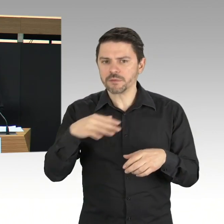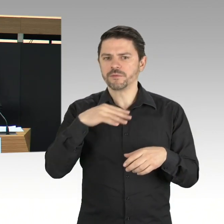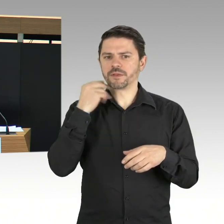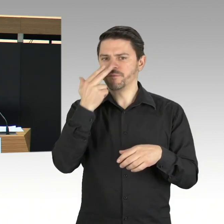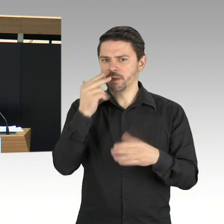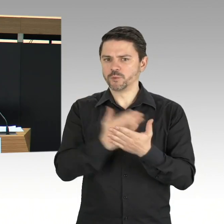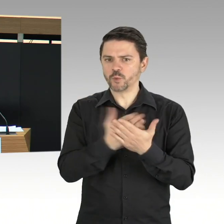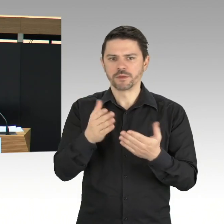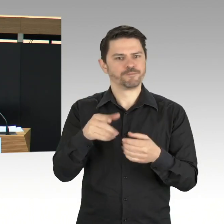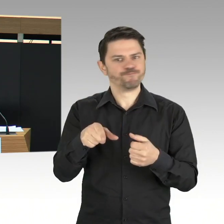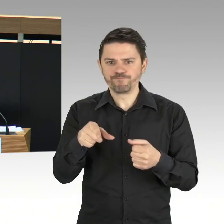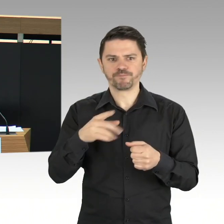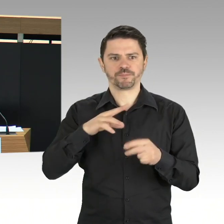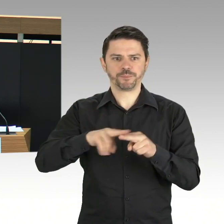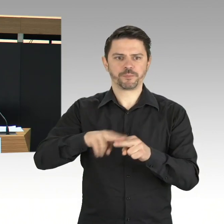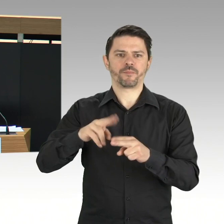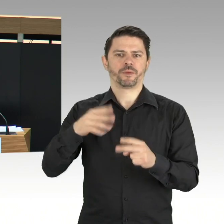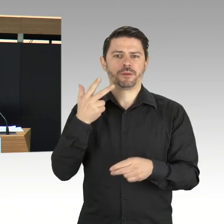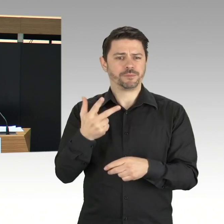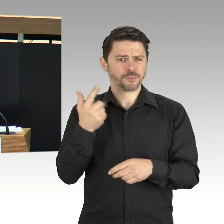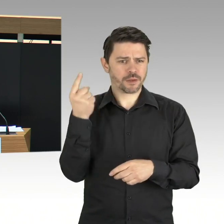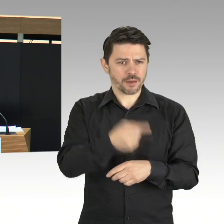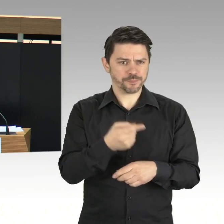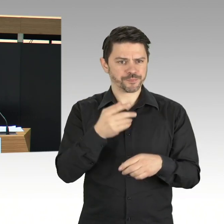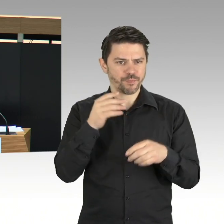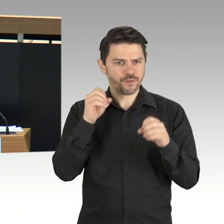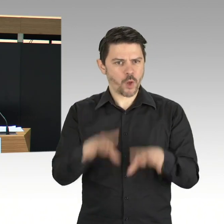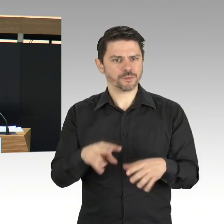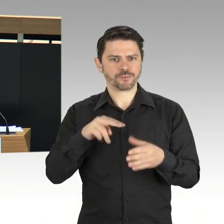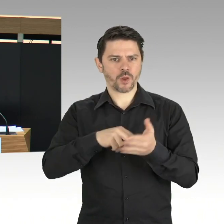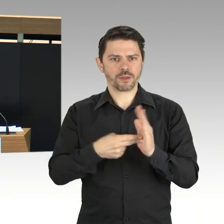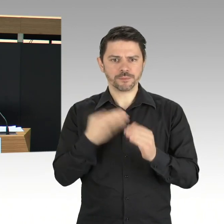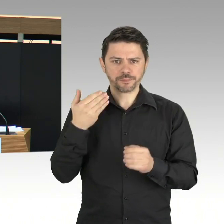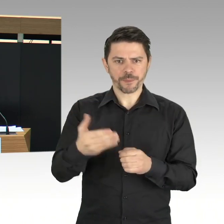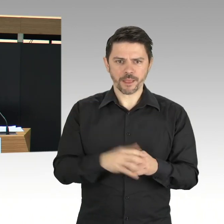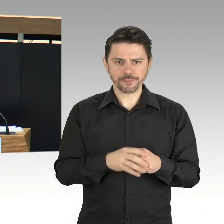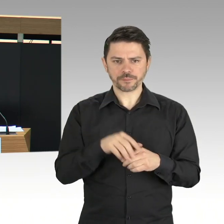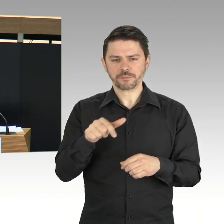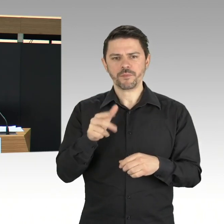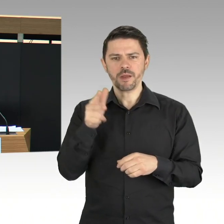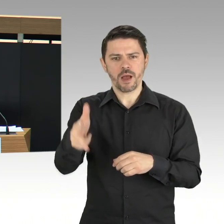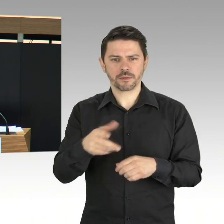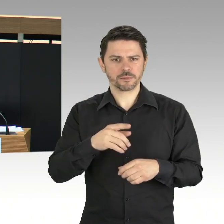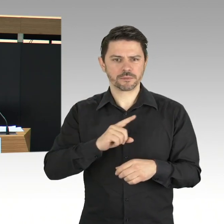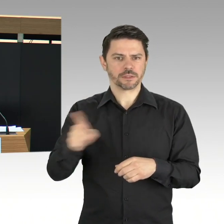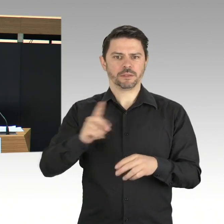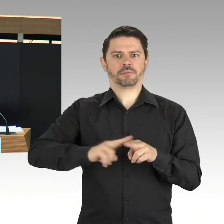da würde auch keiner schreien, dass die Wohnungspolitik der Sozialismus ist. Nicht einmal die FPÖ würde das tun. (Beifall)